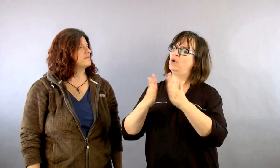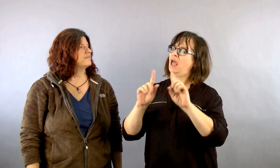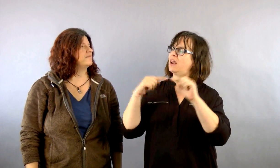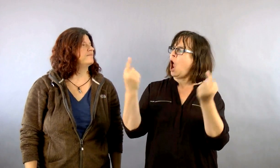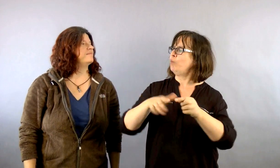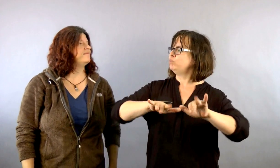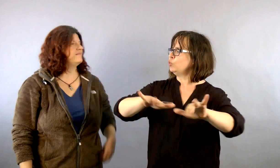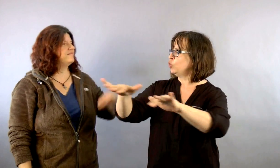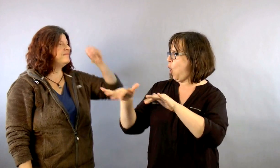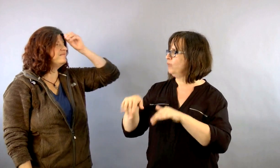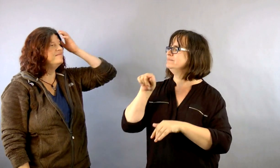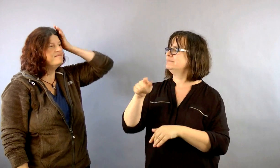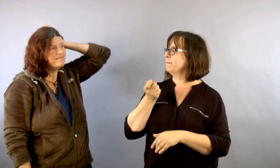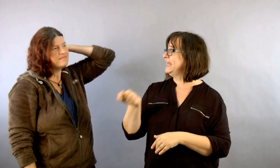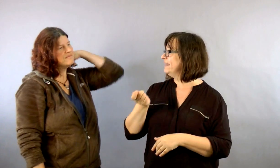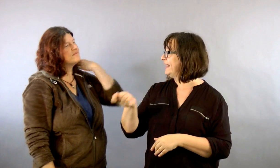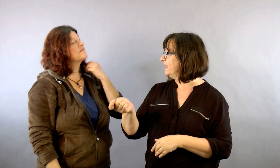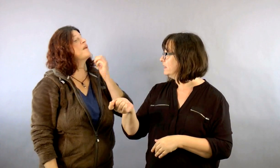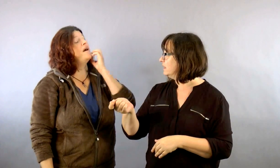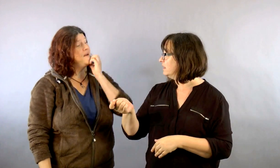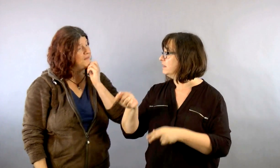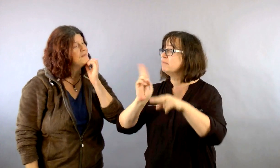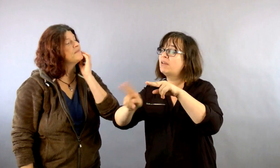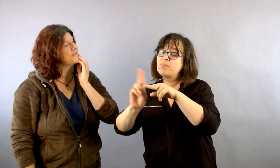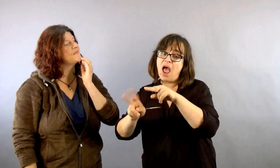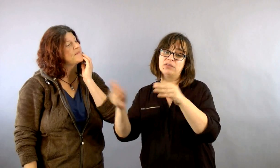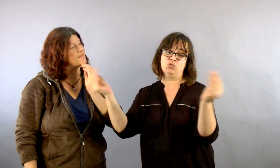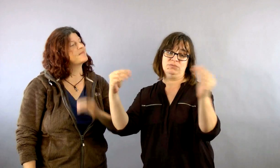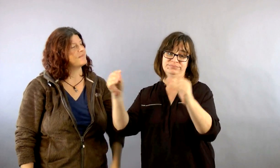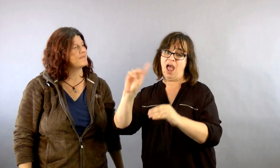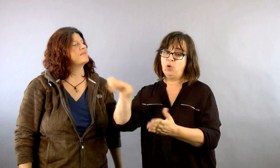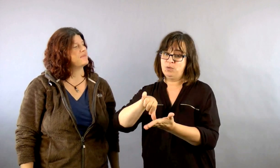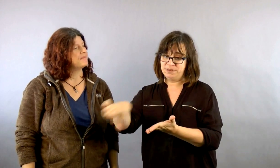Miete und Reparaturen kirchlicher Räume bezahlen.